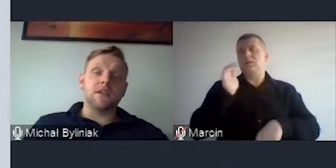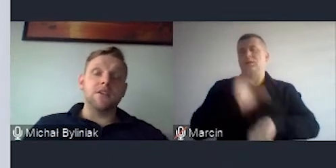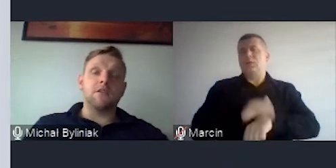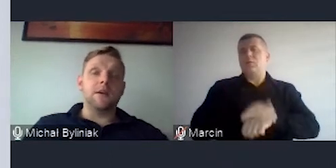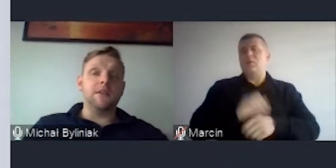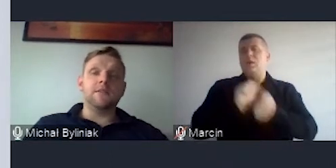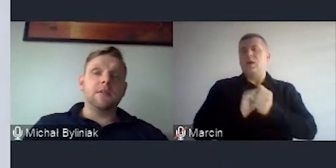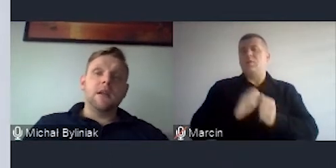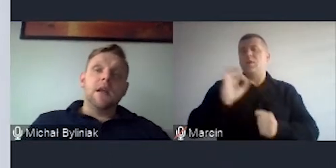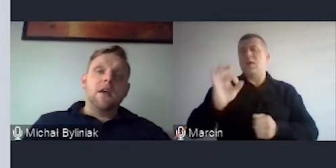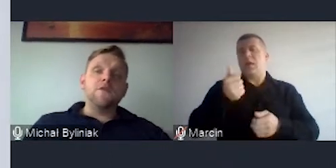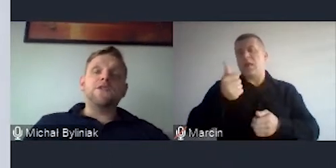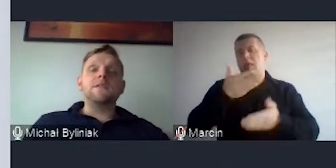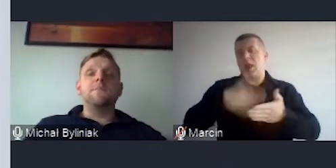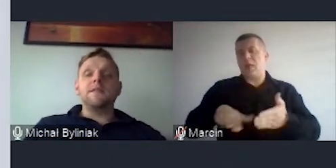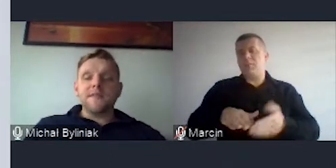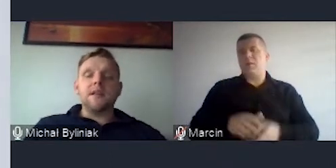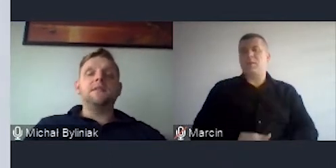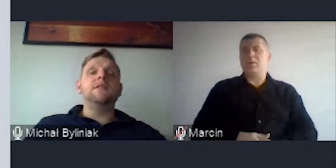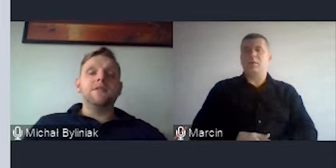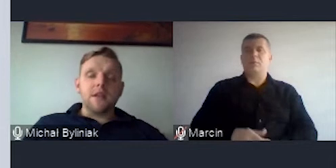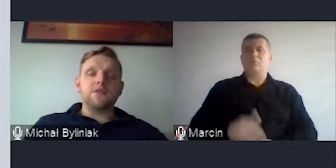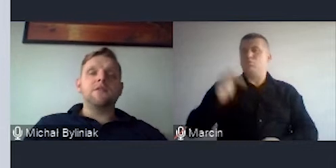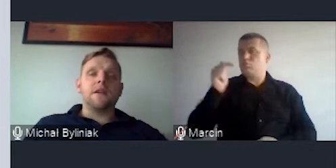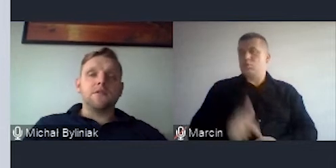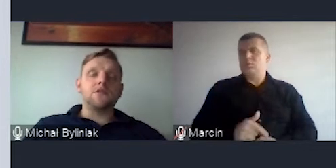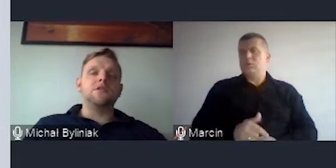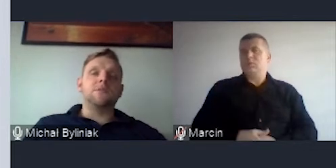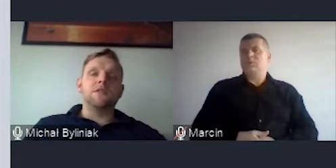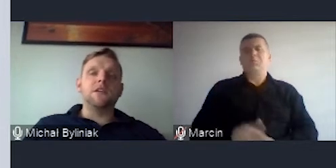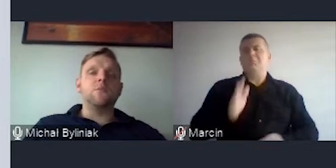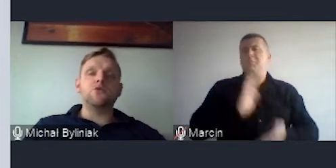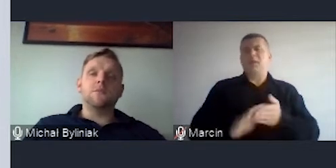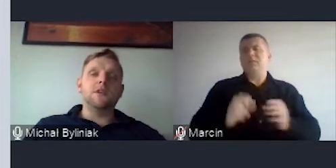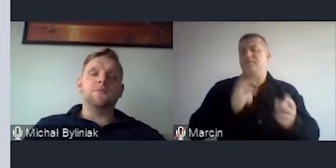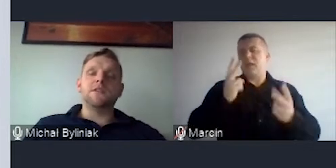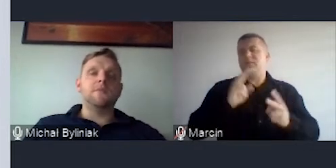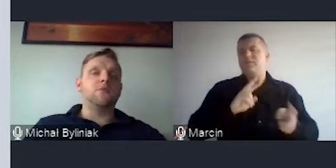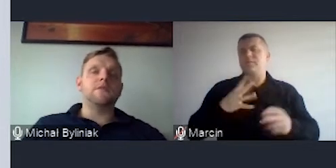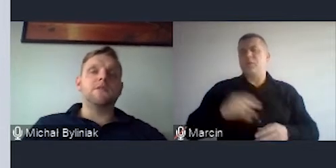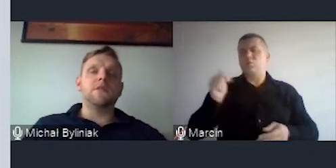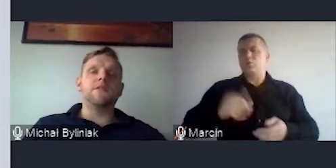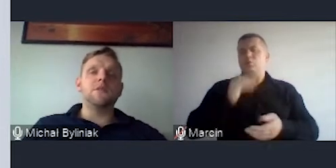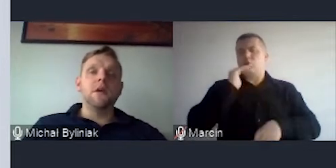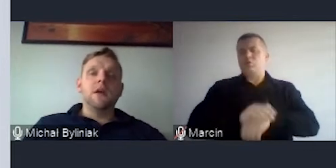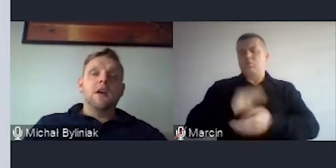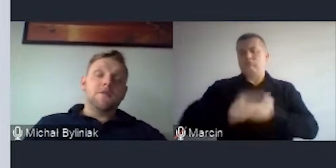albo za jakiś jego element, wówczas bezwzględnie, niezależnie od wartości zamówienia, musze mieć pisemna umowę z wykonawcą.